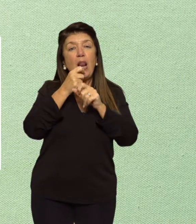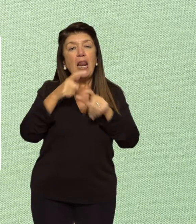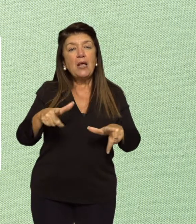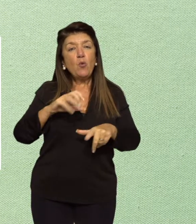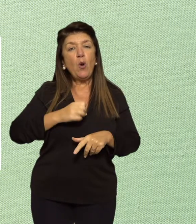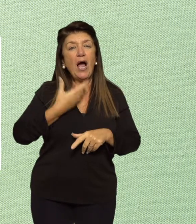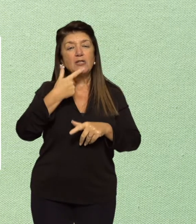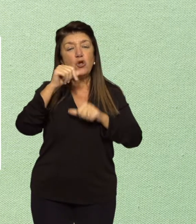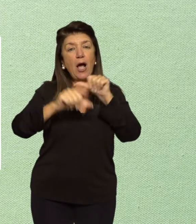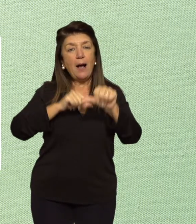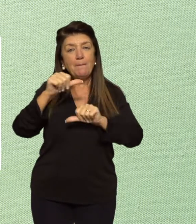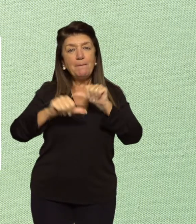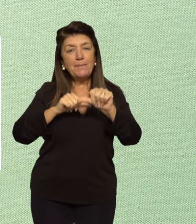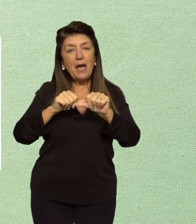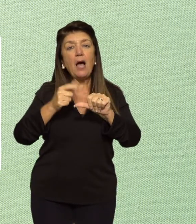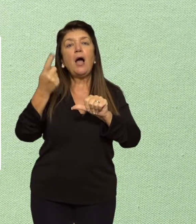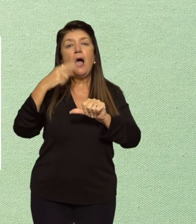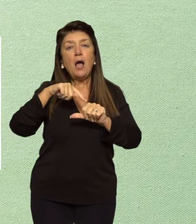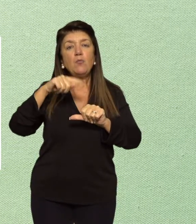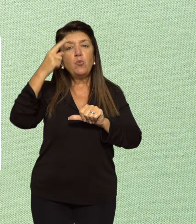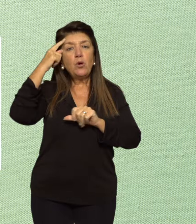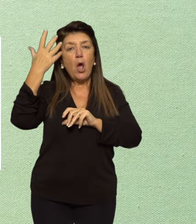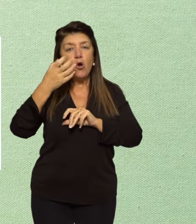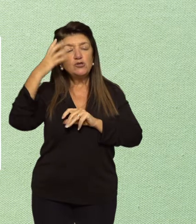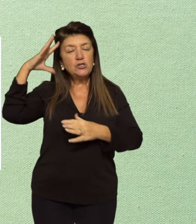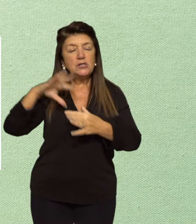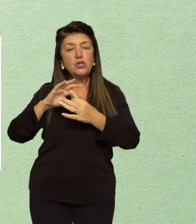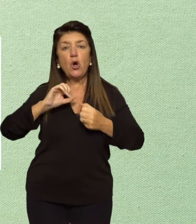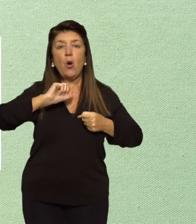le concezioni, gli atteggiamenti e i comportamenti che abbiamo nei confronti di